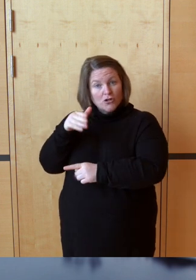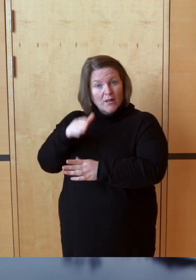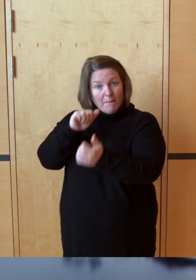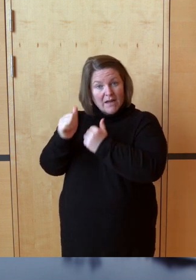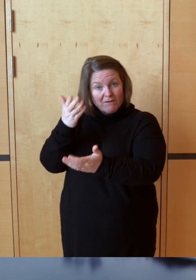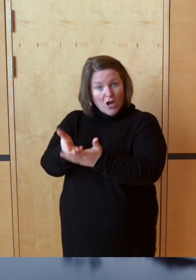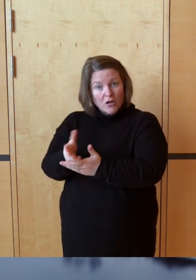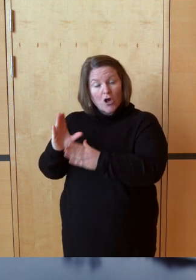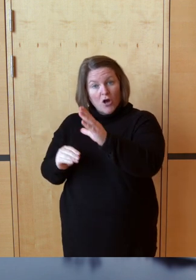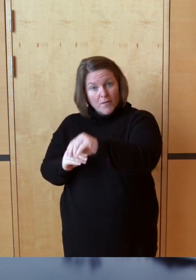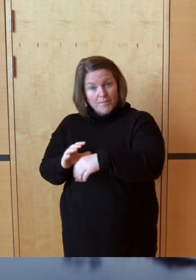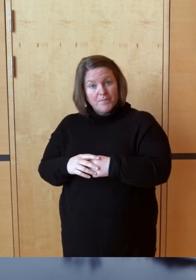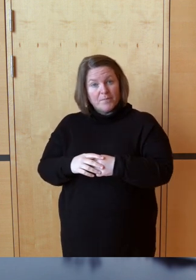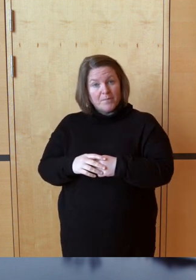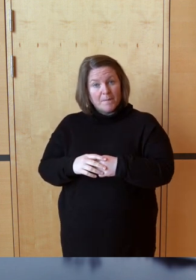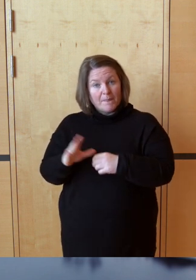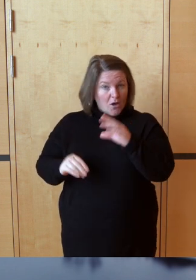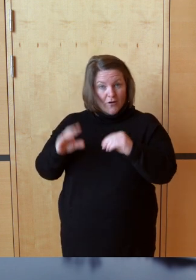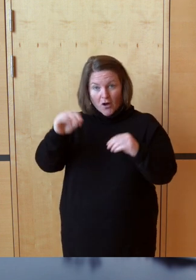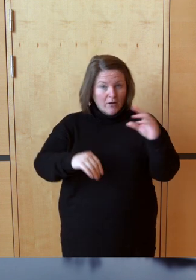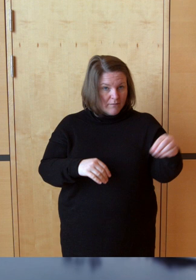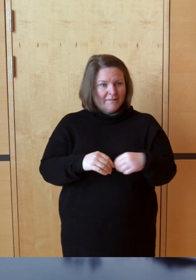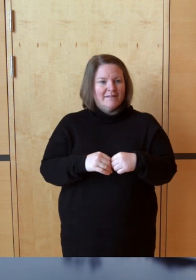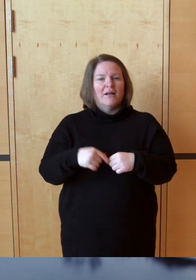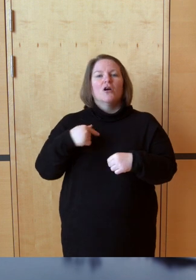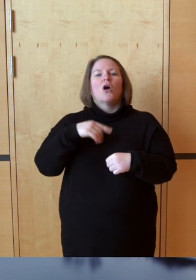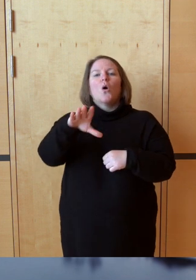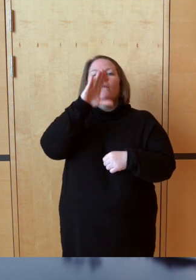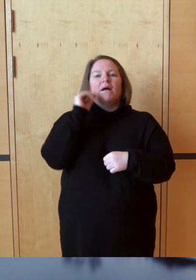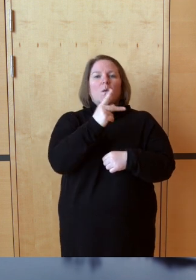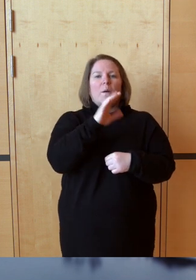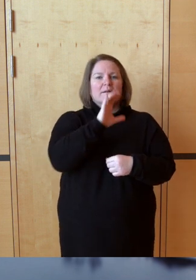Ja jag vill att jag bifall till kommunstyrelsens förslag